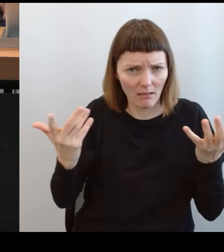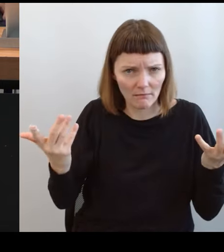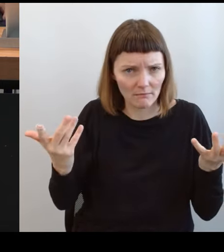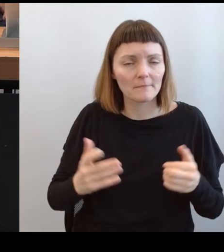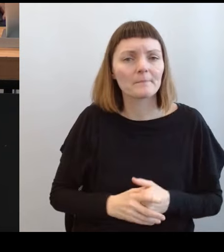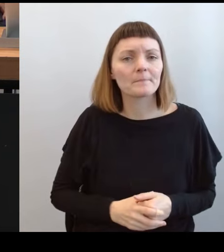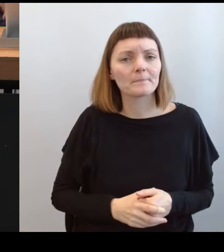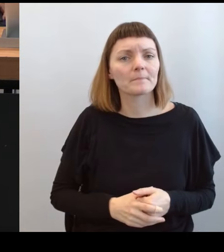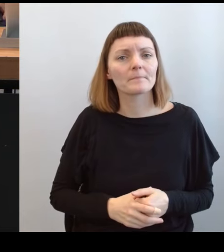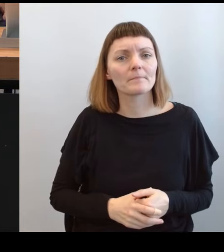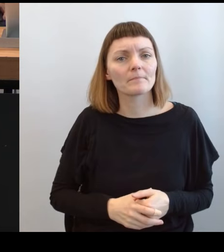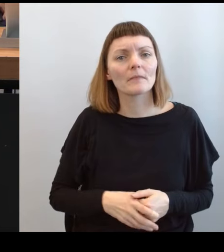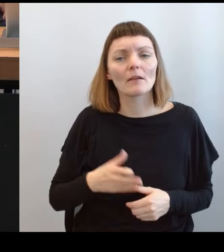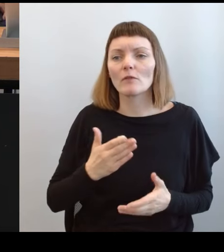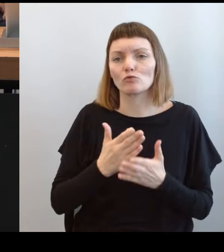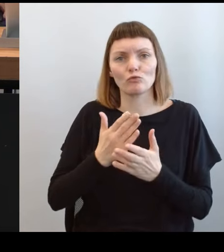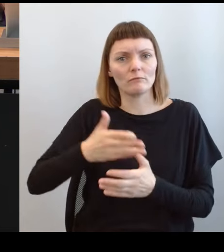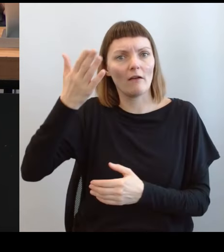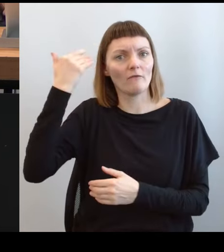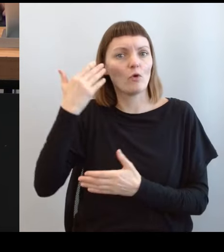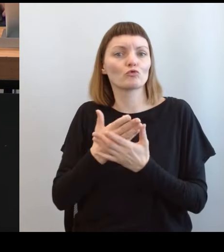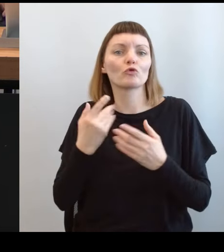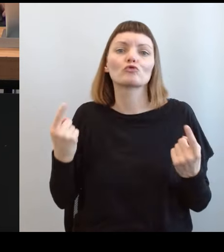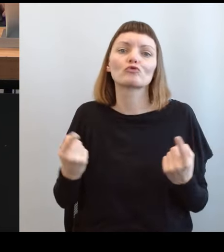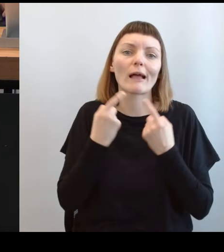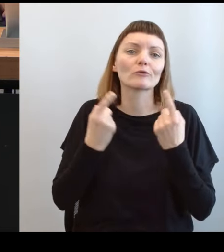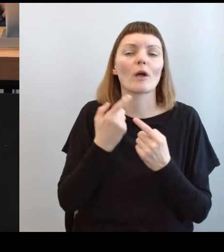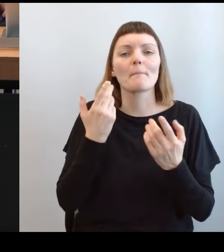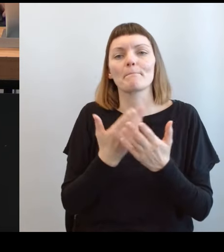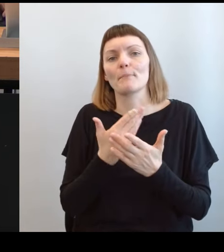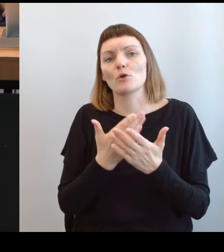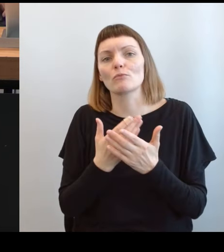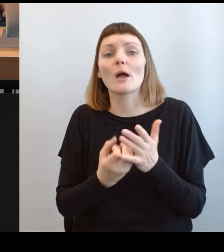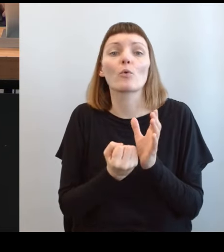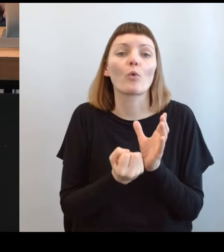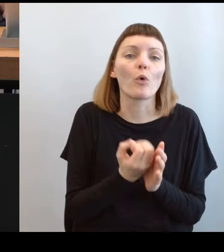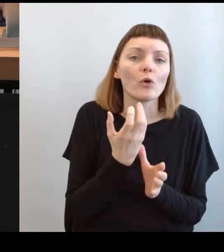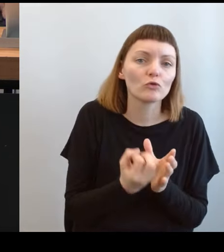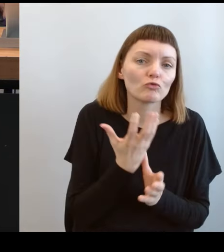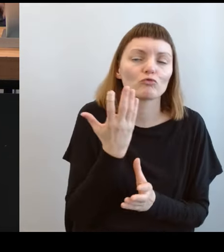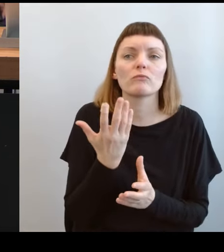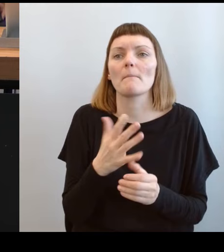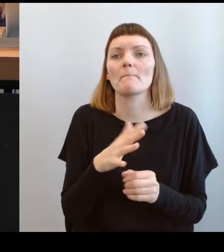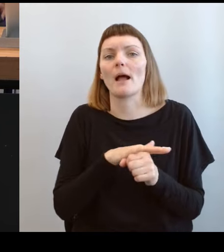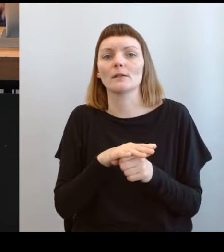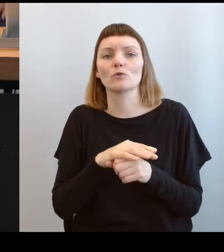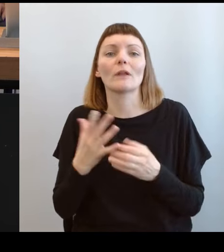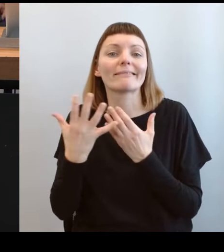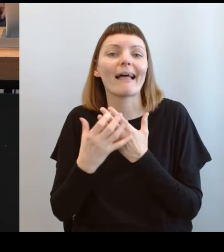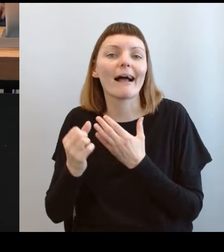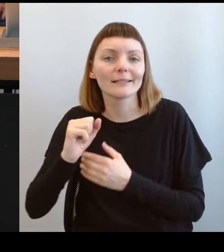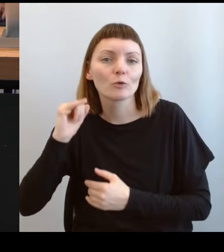wir Geld auch zum Beispiel in den Bereich Kultur oder auch in den Bereich nachhaltigen Tourismus. Und auch da ist die Debatte nie gewesen, wir haben zu viel und